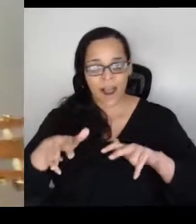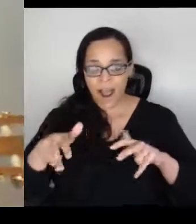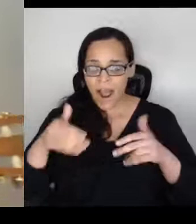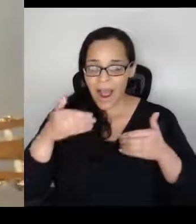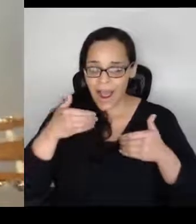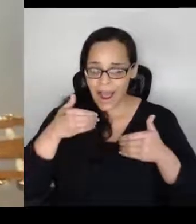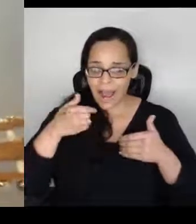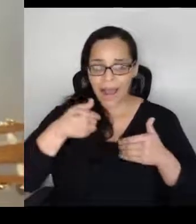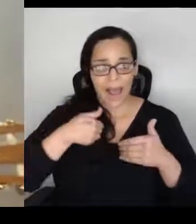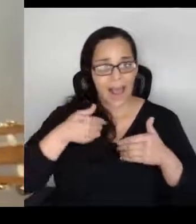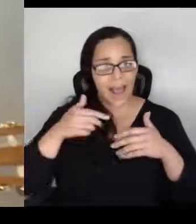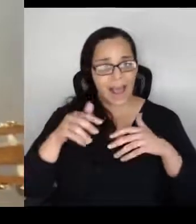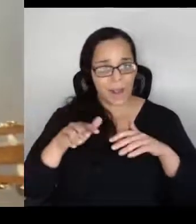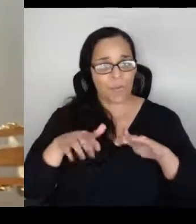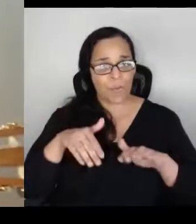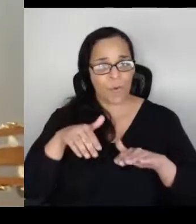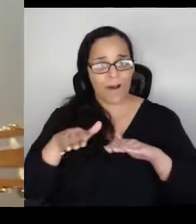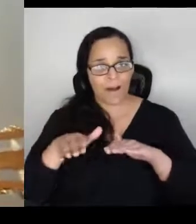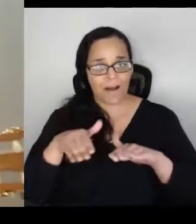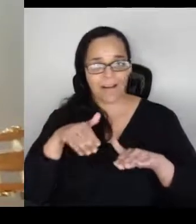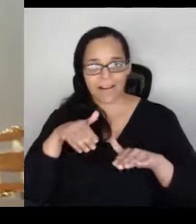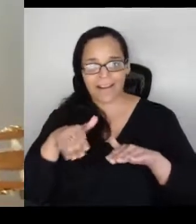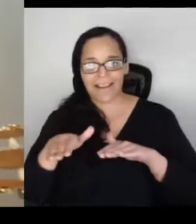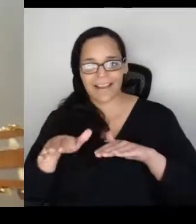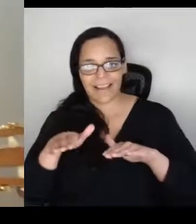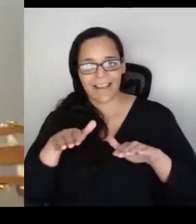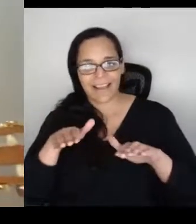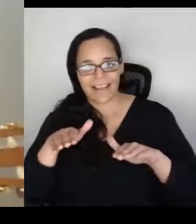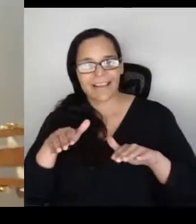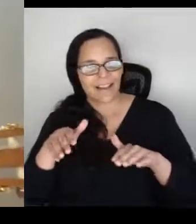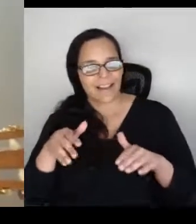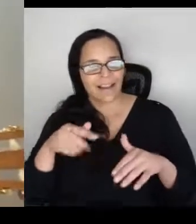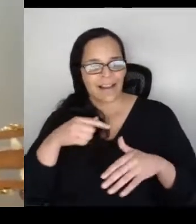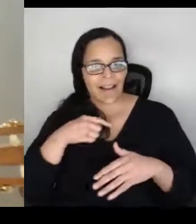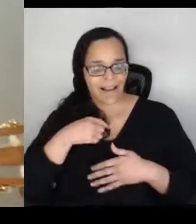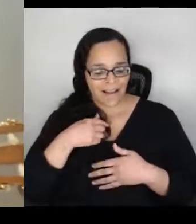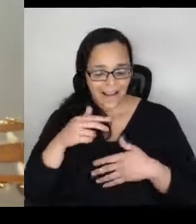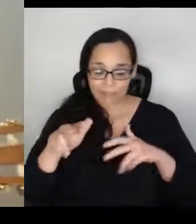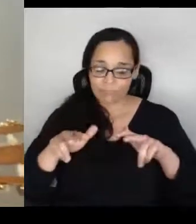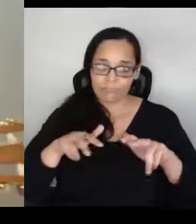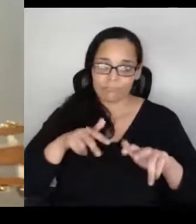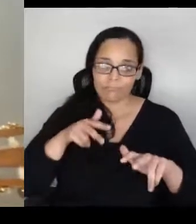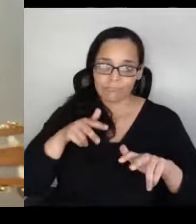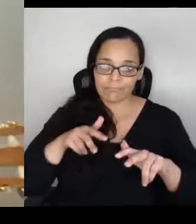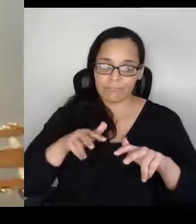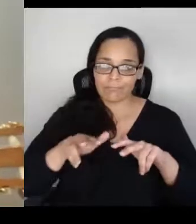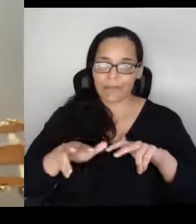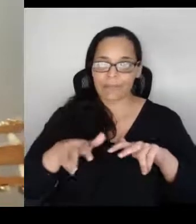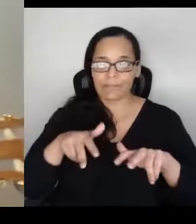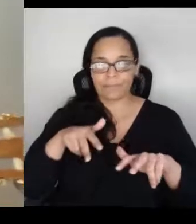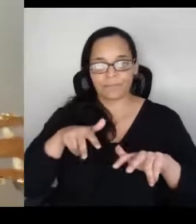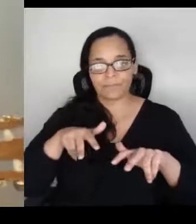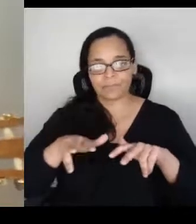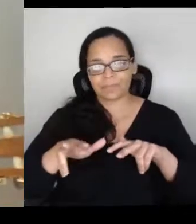Ooh ooh ooh Voy caminando voy caminando